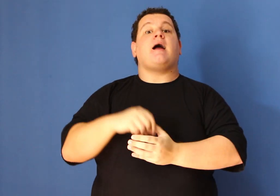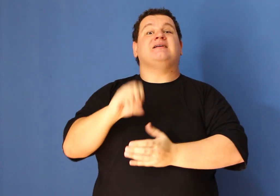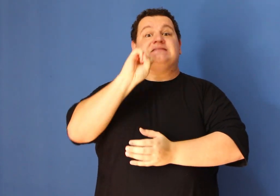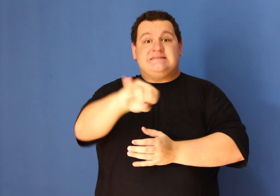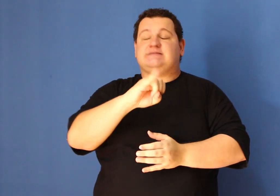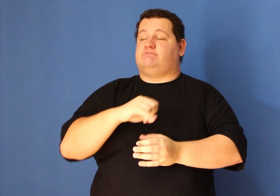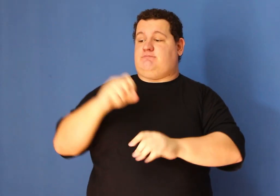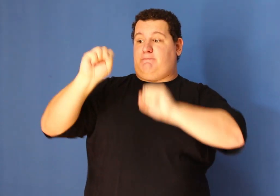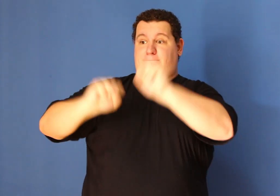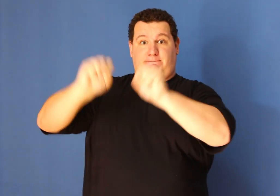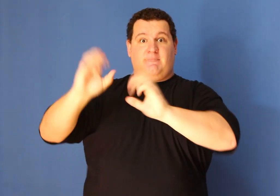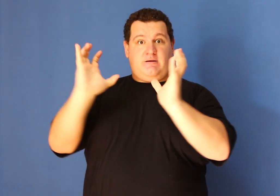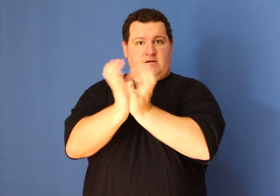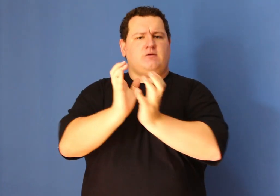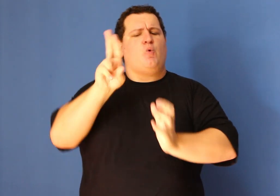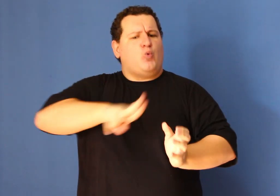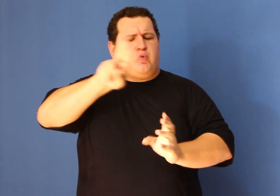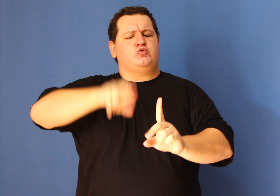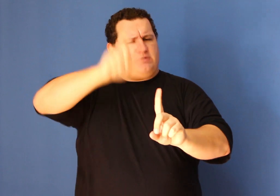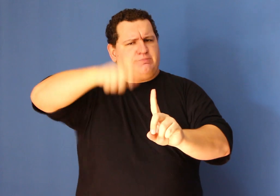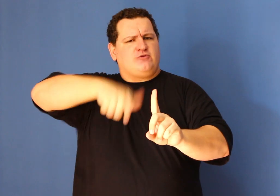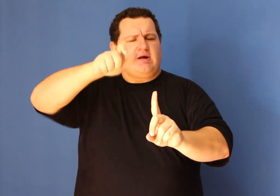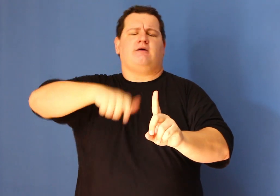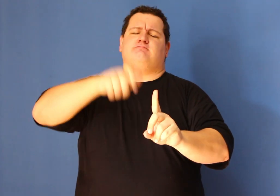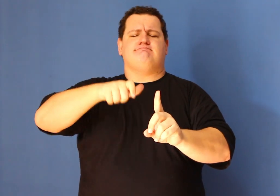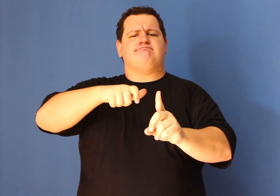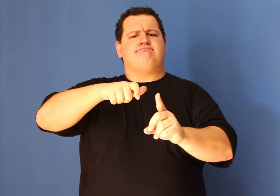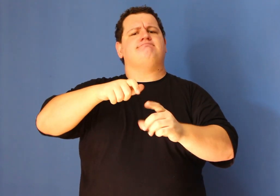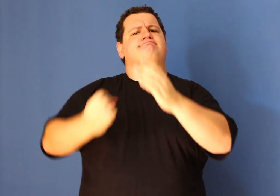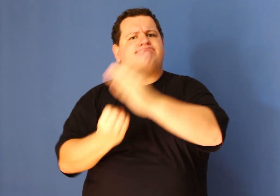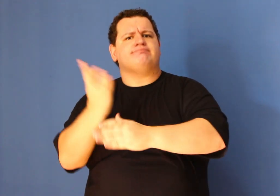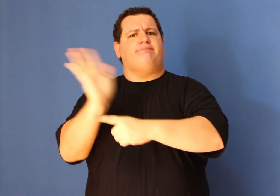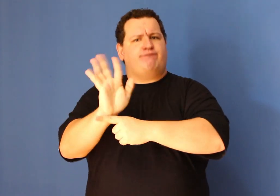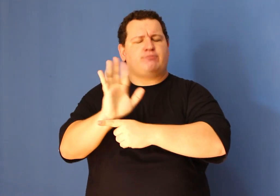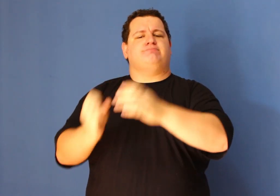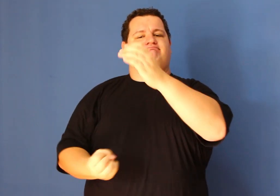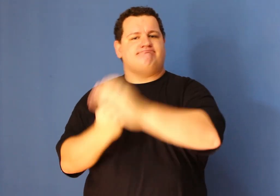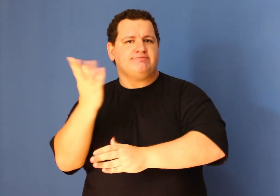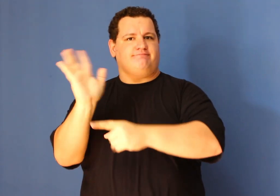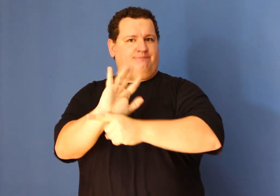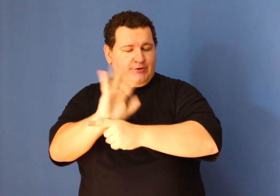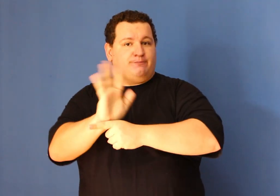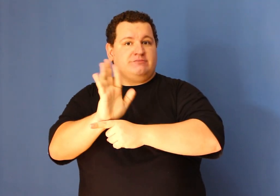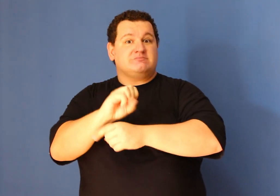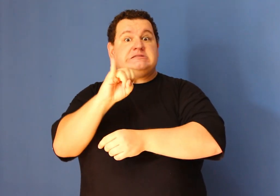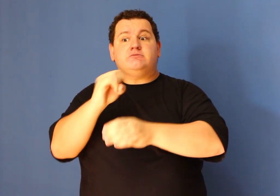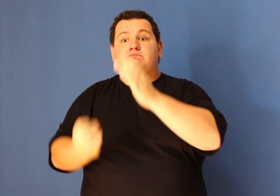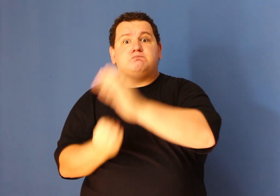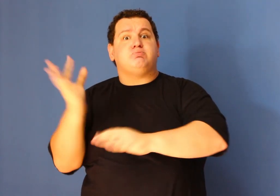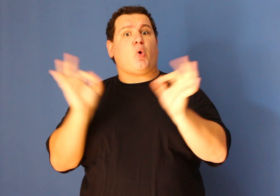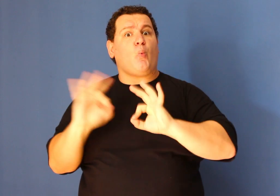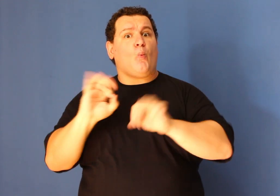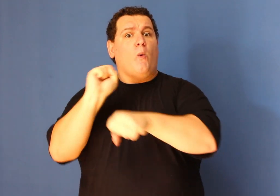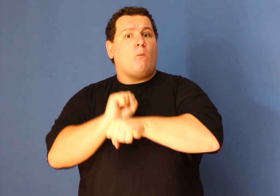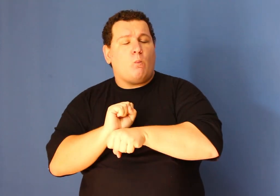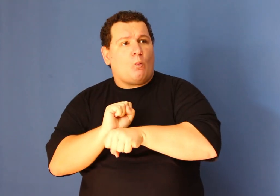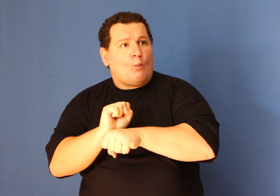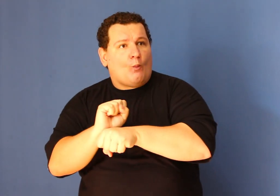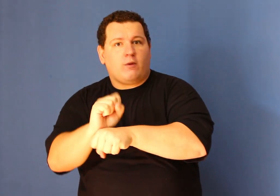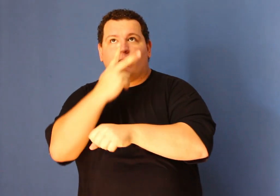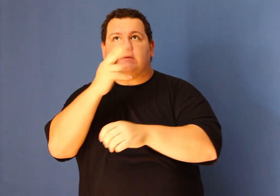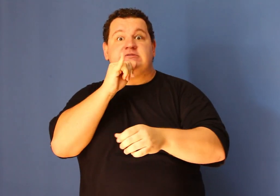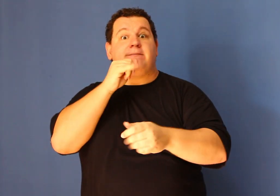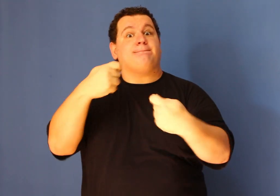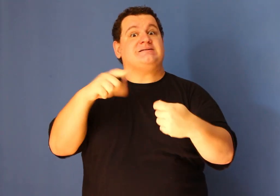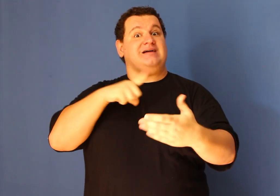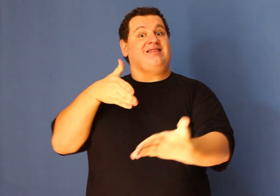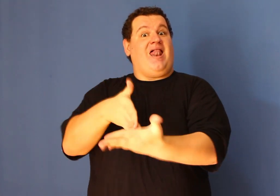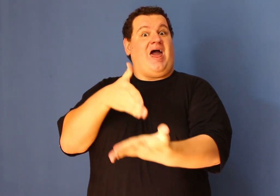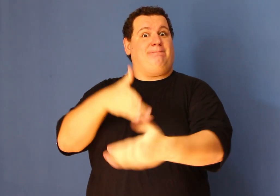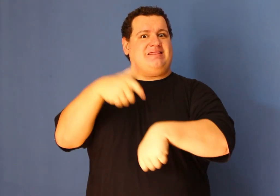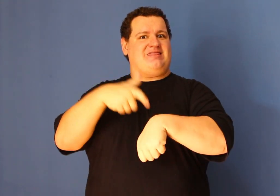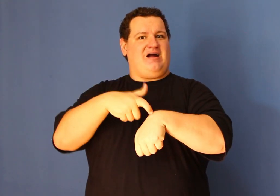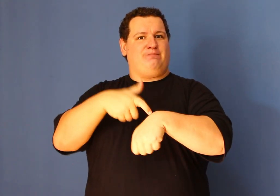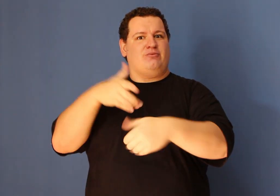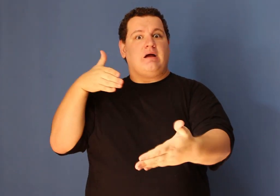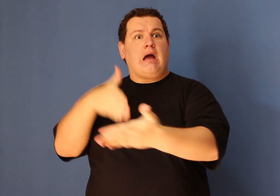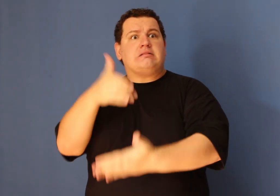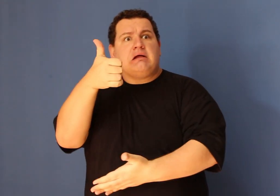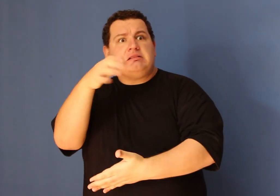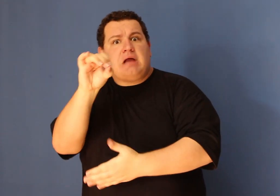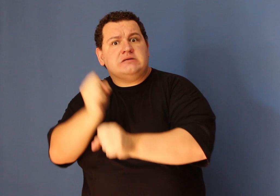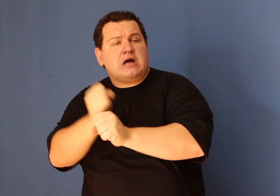O estúdio usa o personagem para filmes, se não o utilizar num prazo limitado de tempo, como em dez anos,